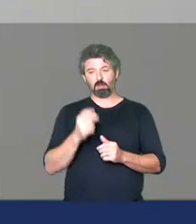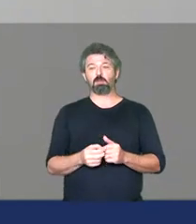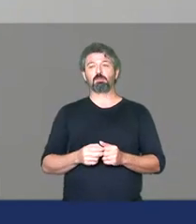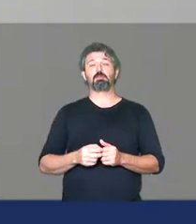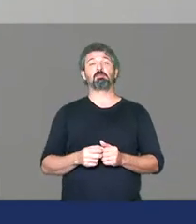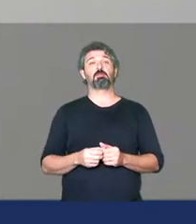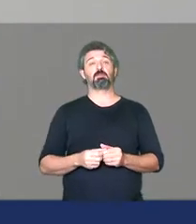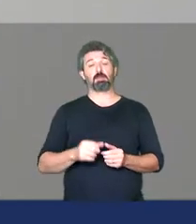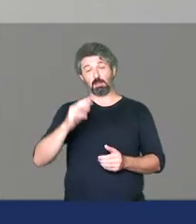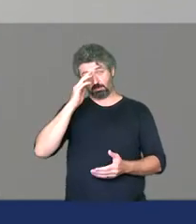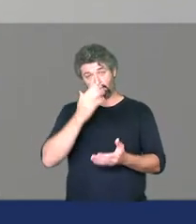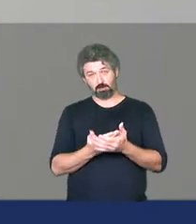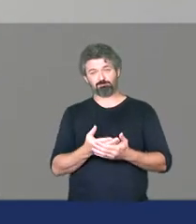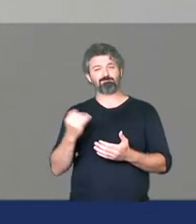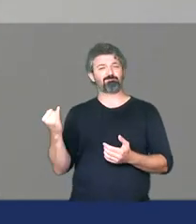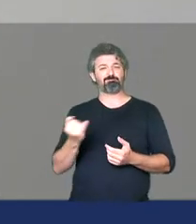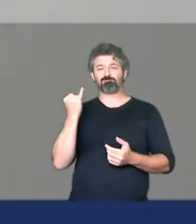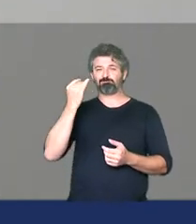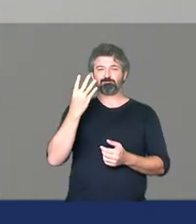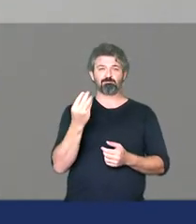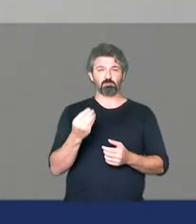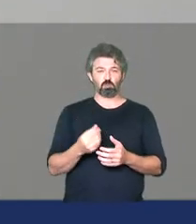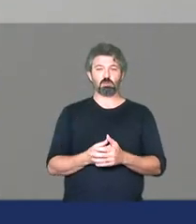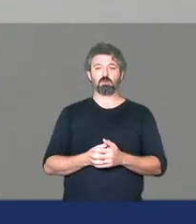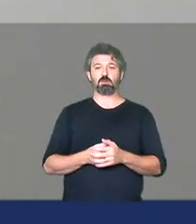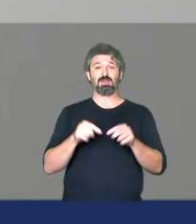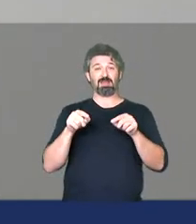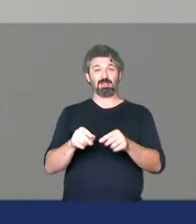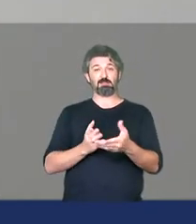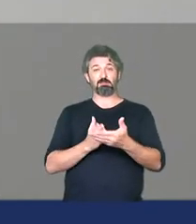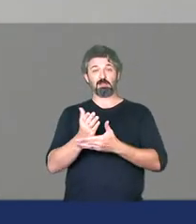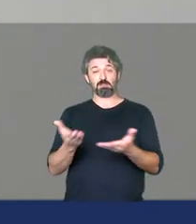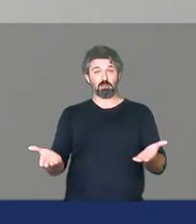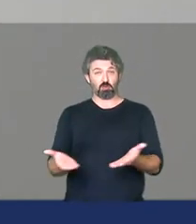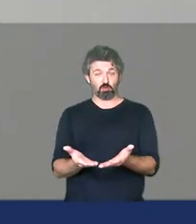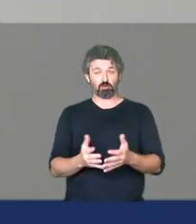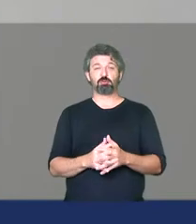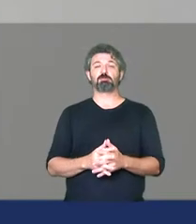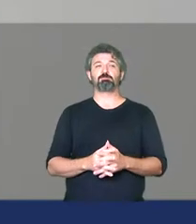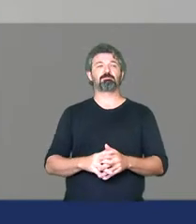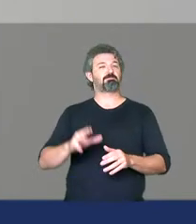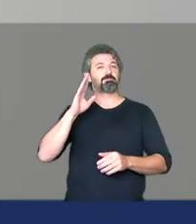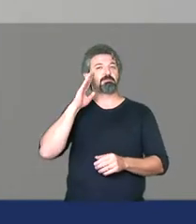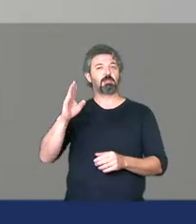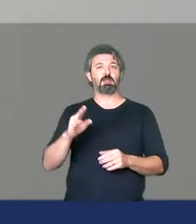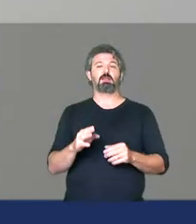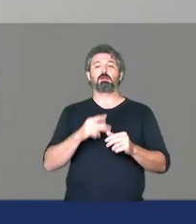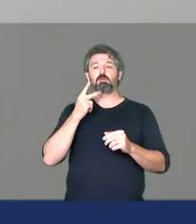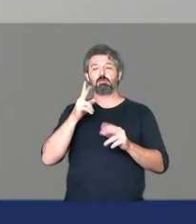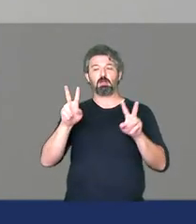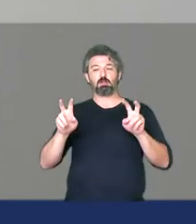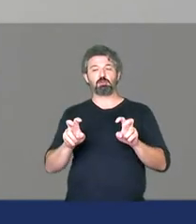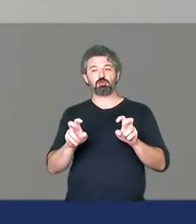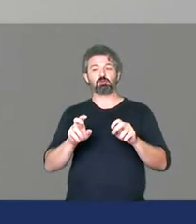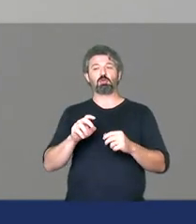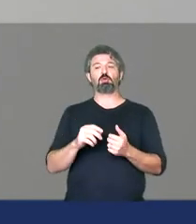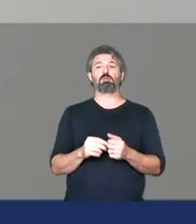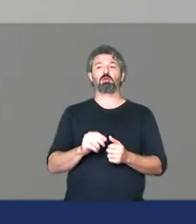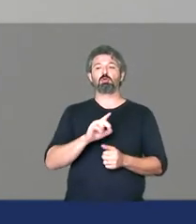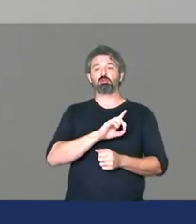ALENCAR SIDO O RELATOR DA MATÉRIA NA COMISSÃO DE CULTURA NÓS CONSIDERAMOS QUE É EXTREMAMENTE IMPORTANTE. [SOA A CAMPAINHA]. ESTA APROVAÇÃO AQUI HOJE. ESPECIALMENTE EM SE